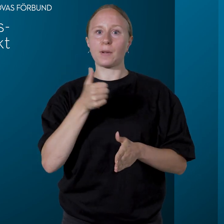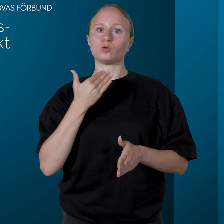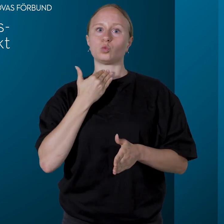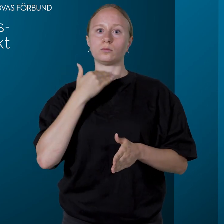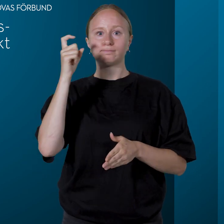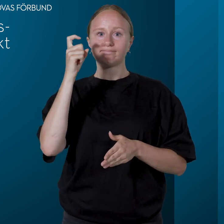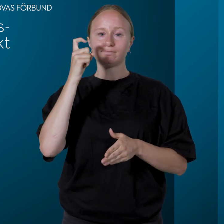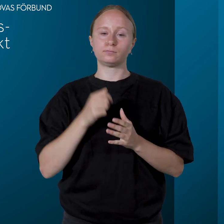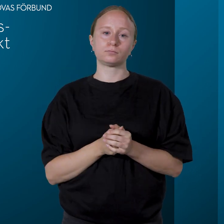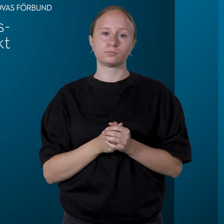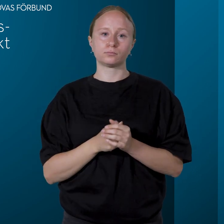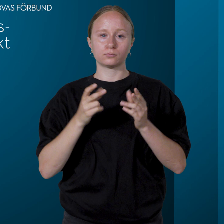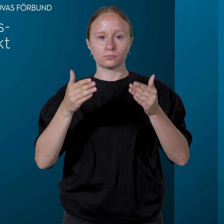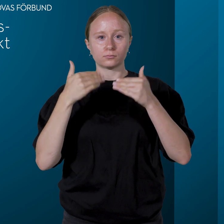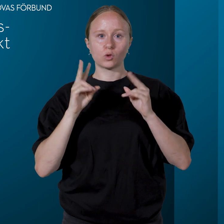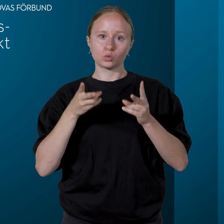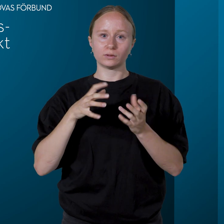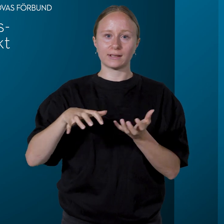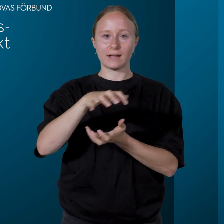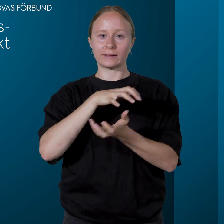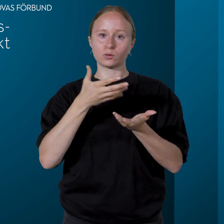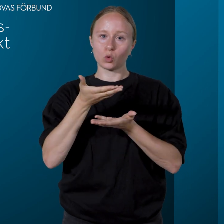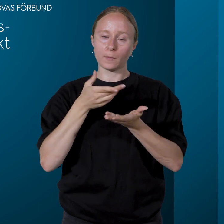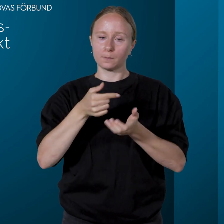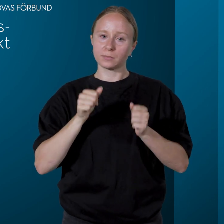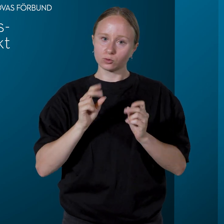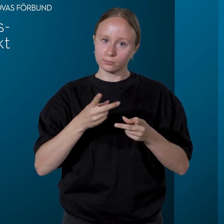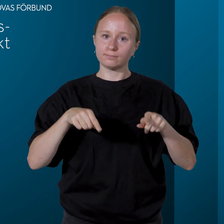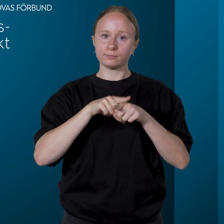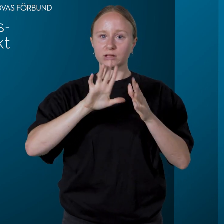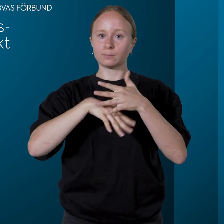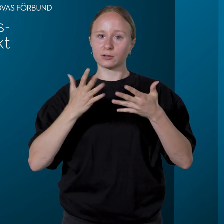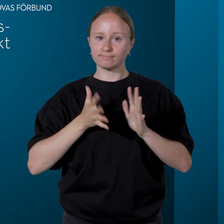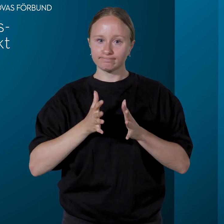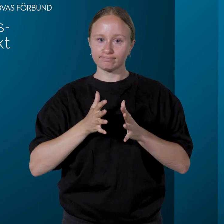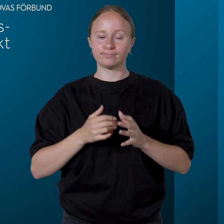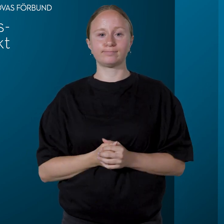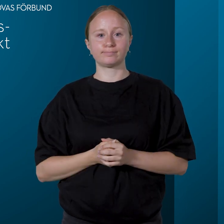än enbart ljudsignaler. Dessutom bör kriskommunikation också ske på teckenspråk.